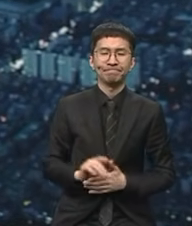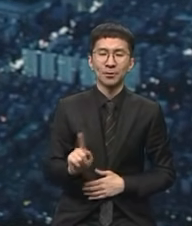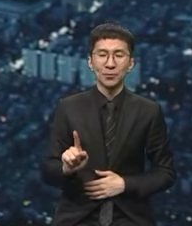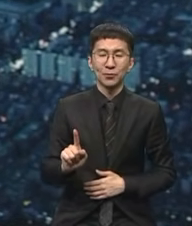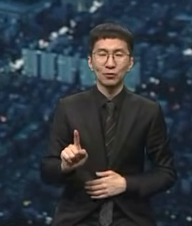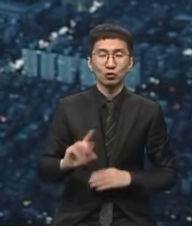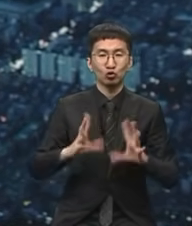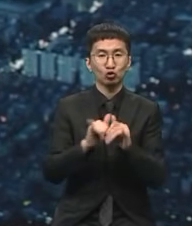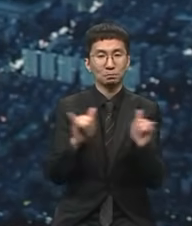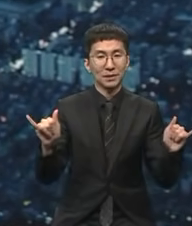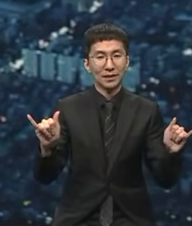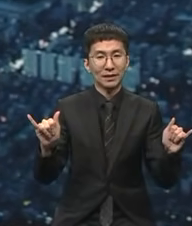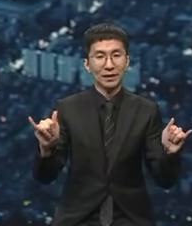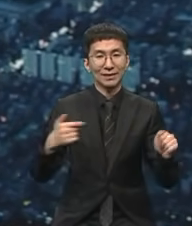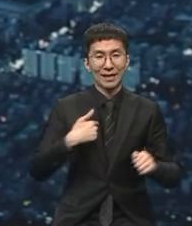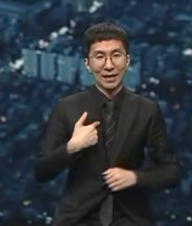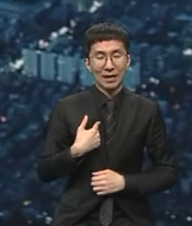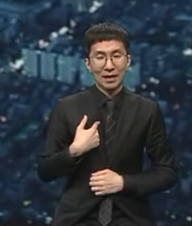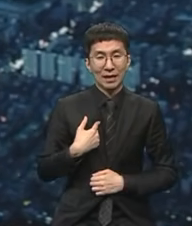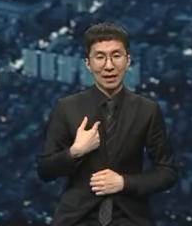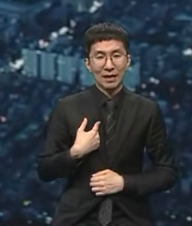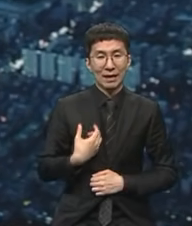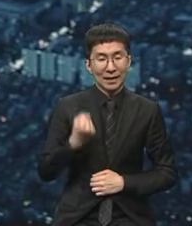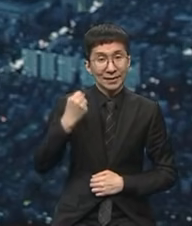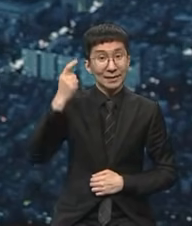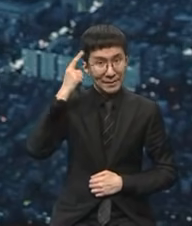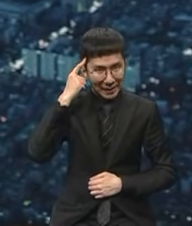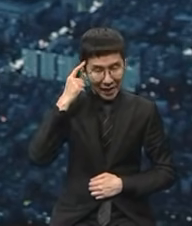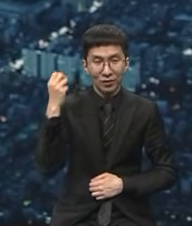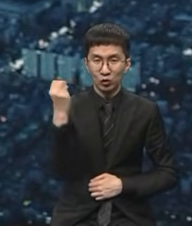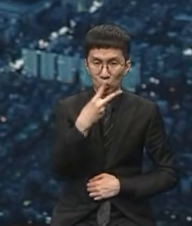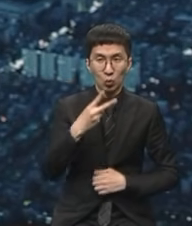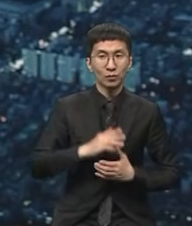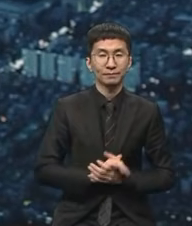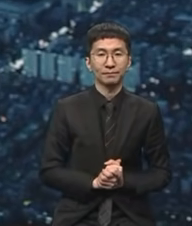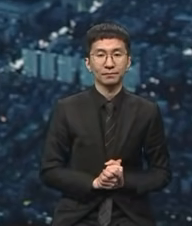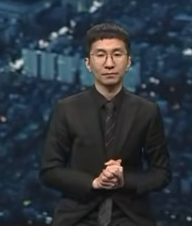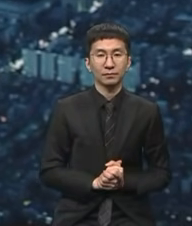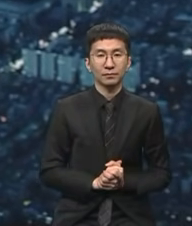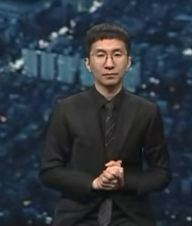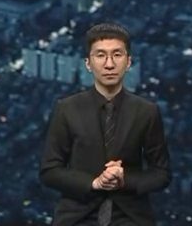국민들께 제가 가진 철학이나 또 신념, 이런 걸 다 말씀을 드리고 국민들의